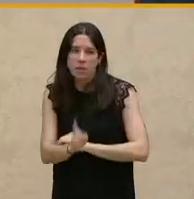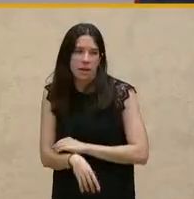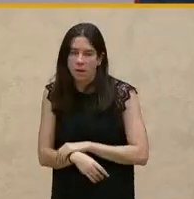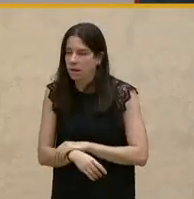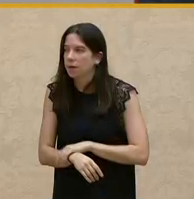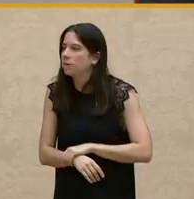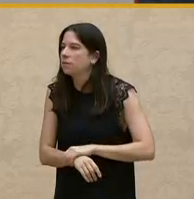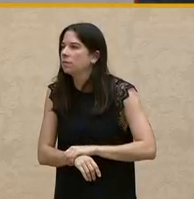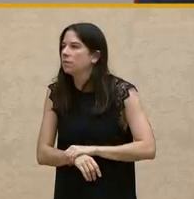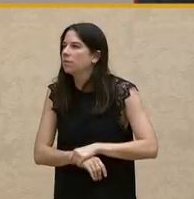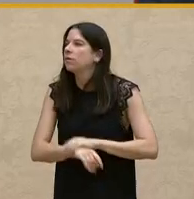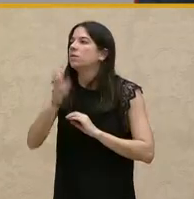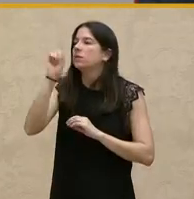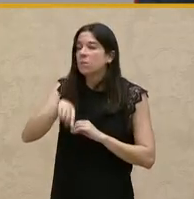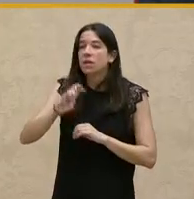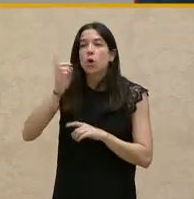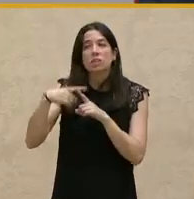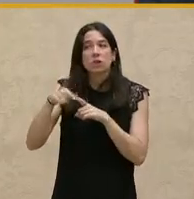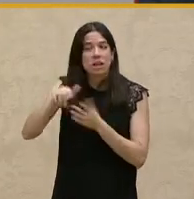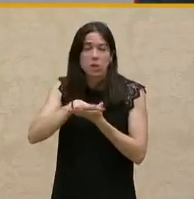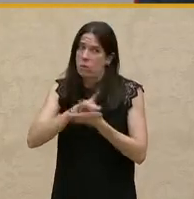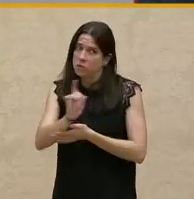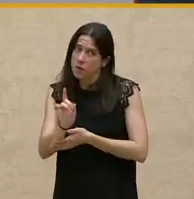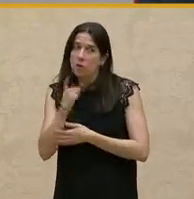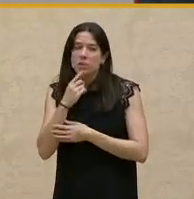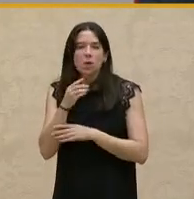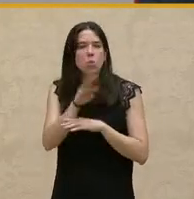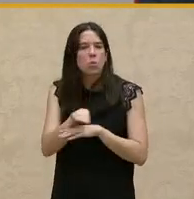También, otra cosa de la que no se ha hablado aquí, es sobre las curatelas y las medidas de